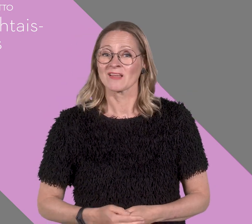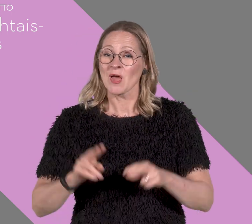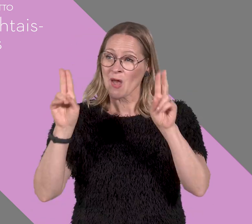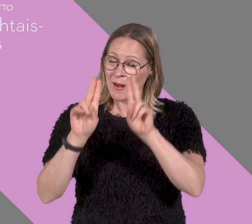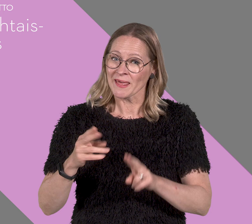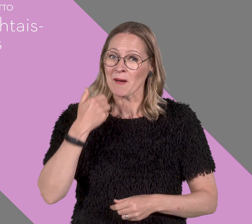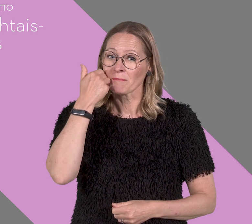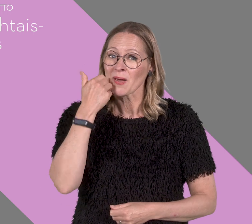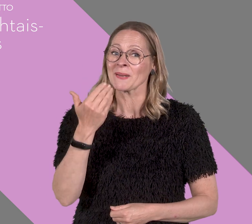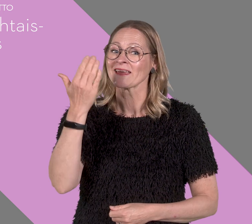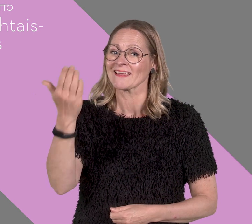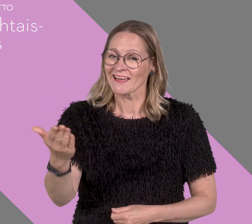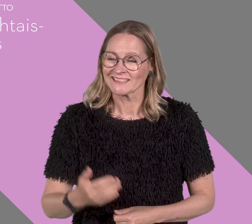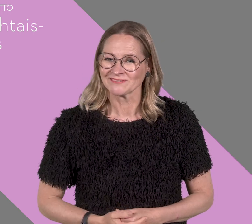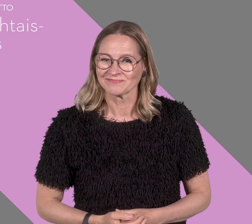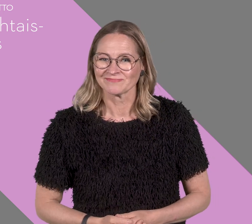Onnittelut Monikalle!